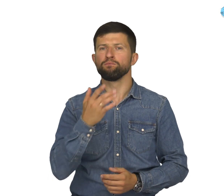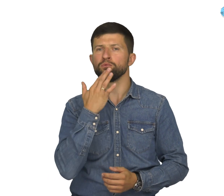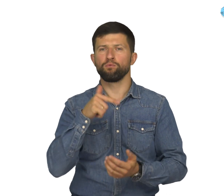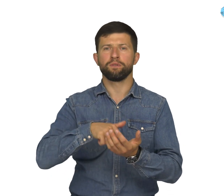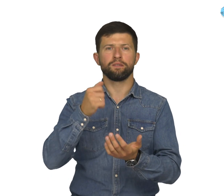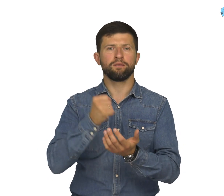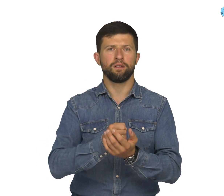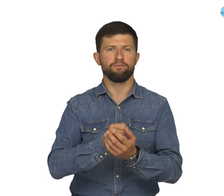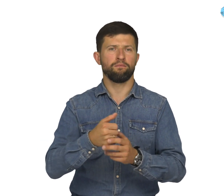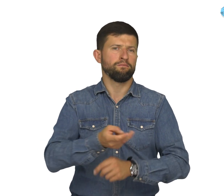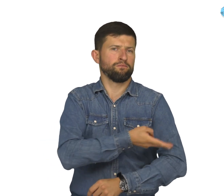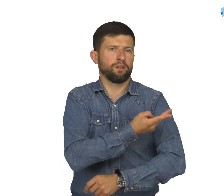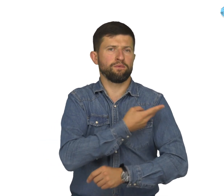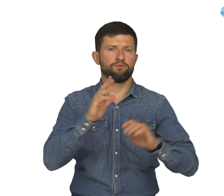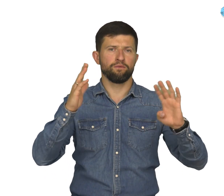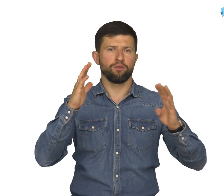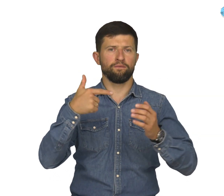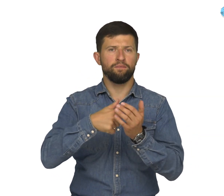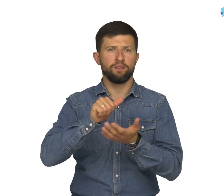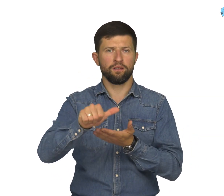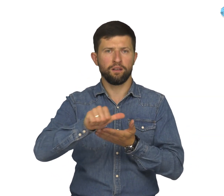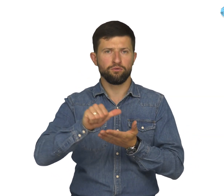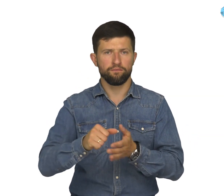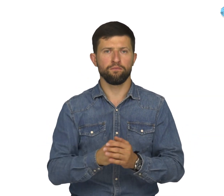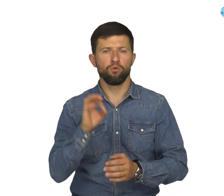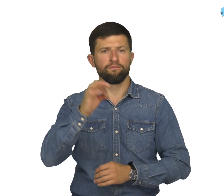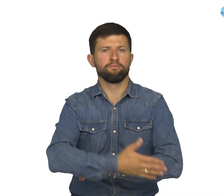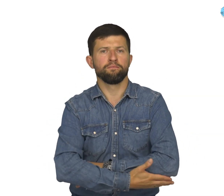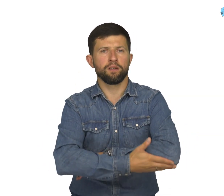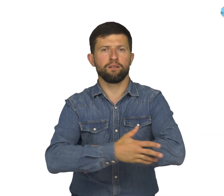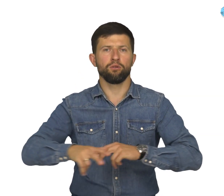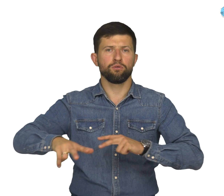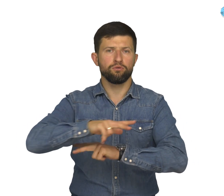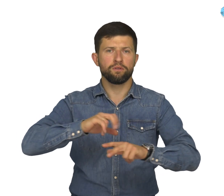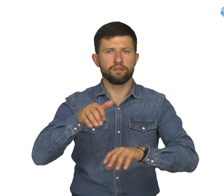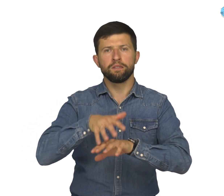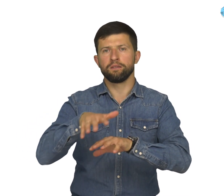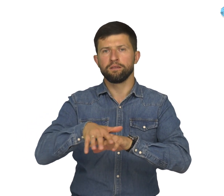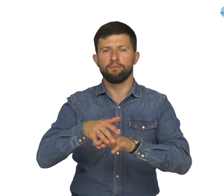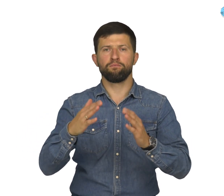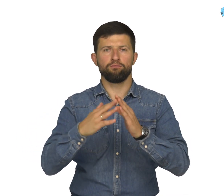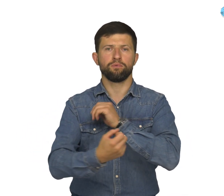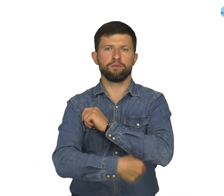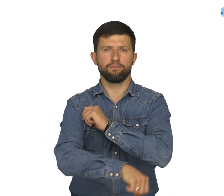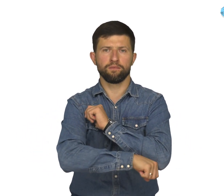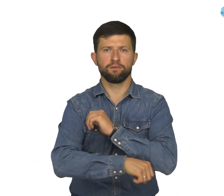w rozumieniu ustawy z dnia 9 czerwca 2011 r. o wspieraniu rodziny i systemie pieczy zastępczej,